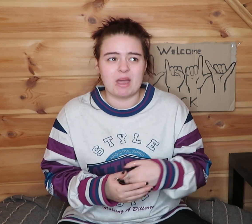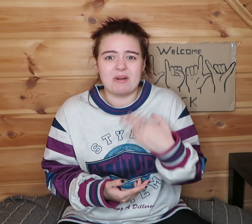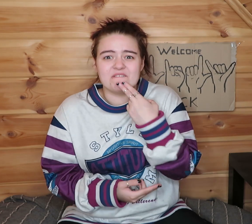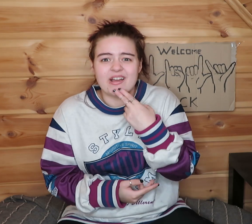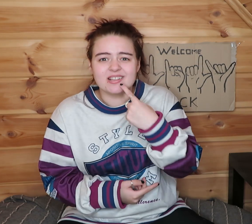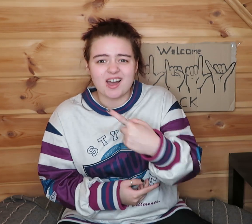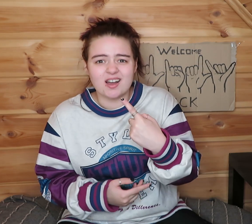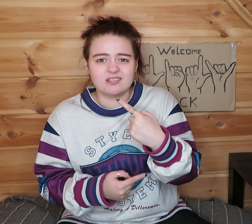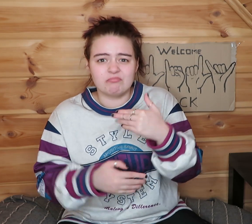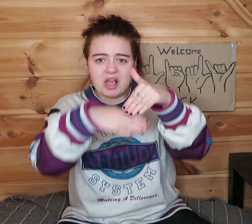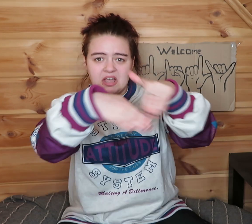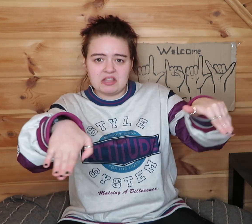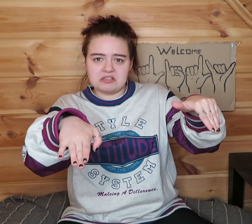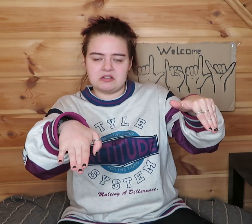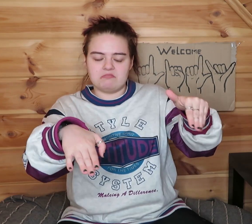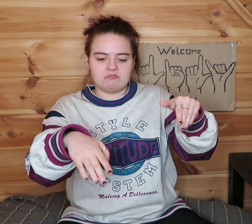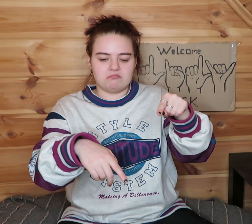Aber wer sagt wo die Grenze ist?